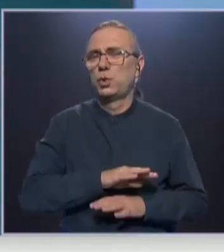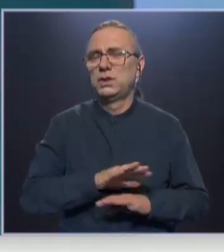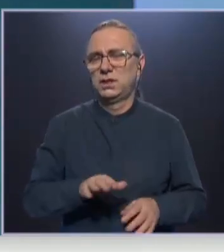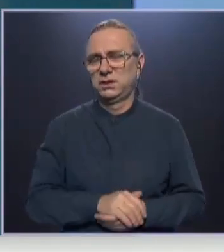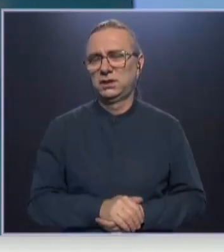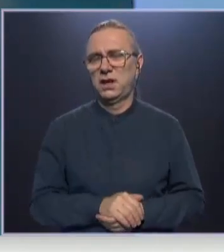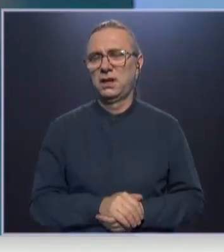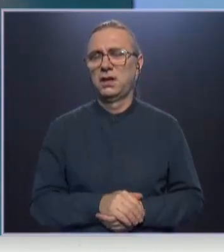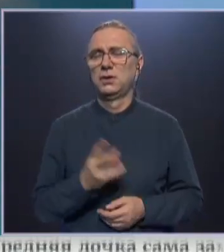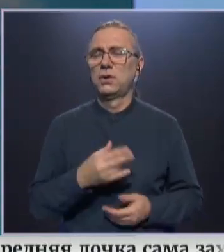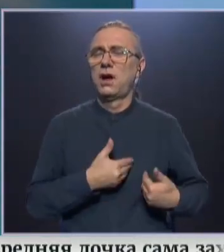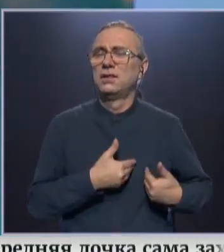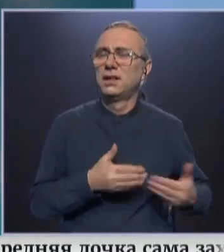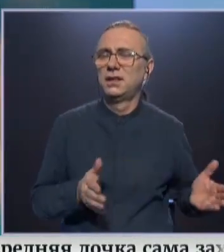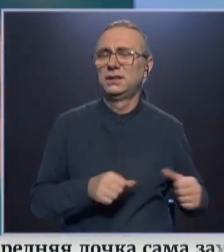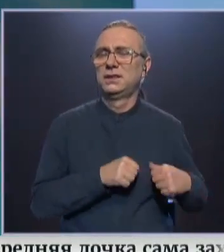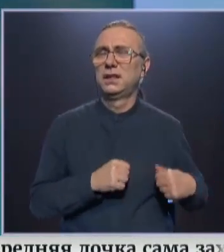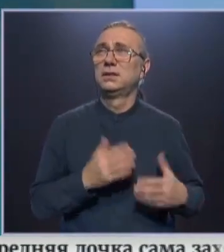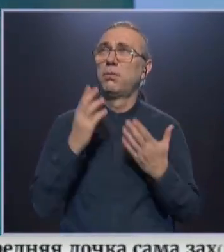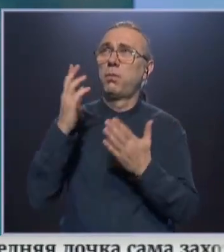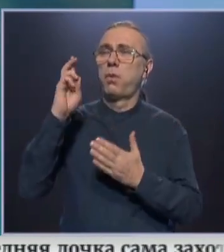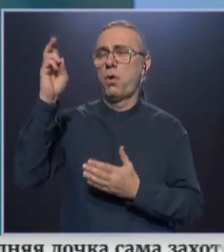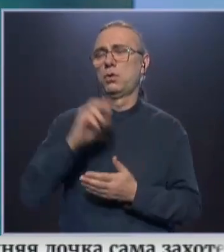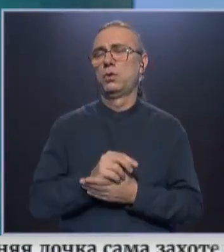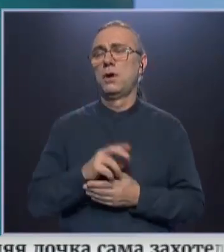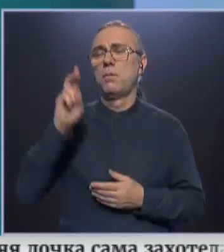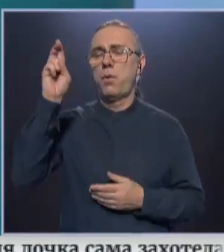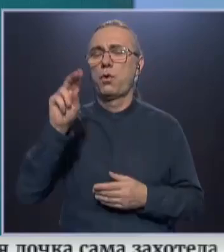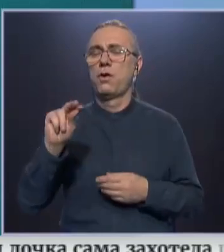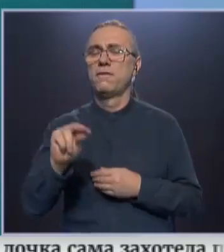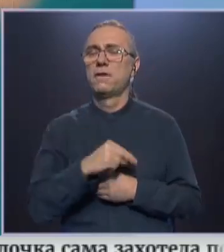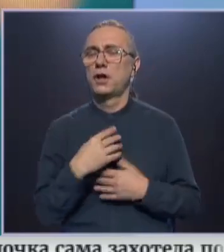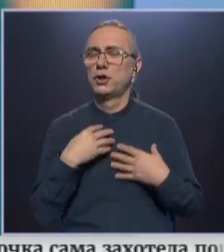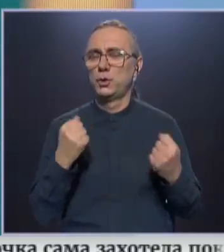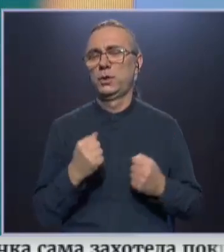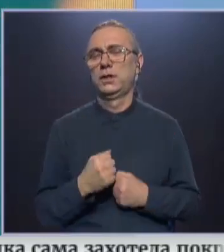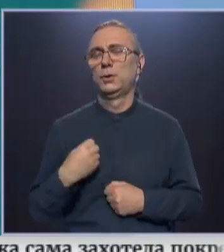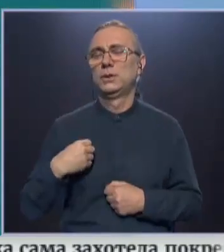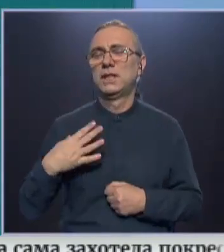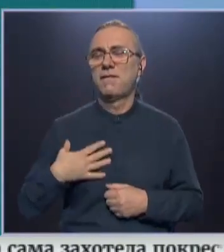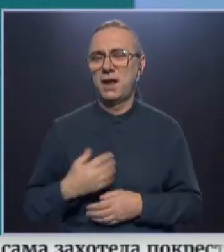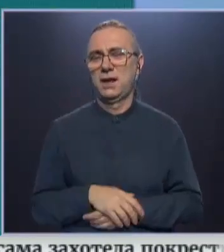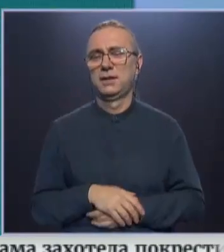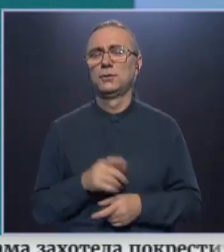Божьей благодати очищающий врачующий усыновляющий Господу Так что на Исповедь быстрей и все будет хорошо